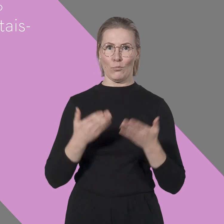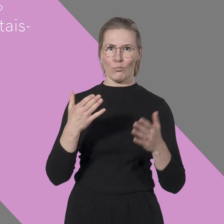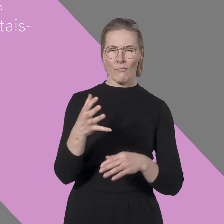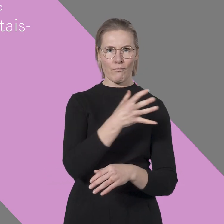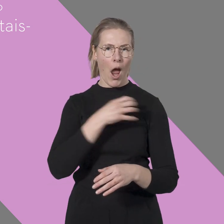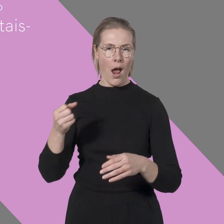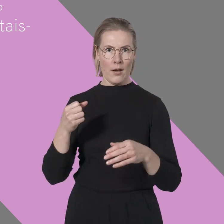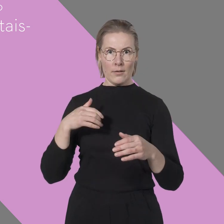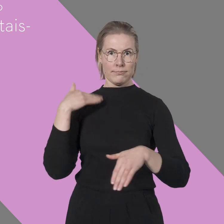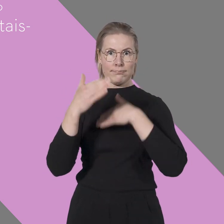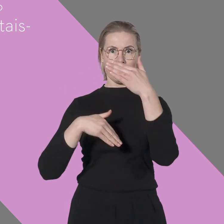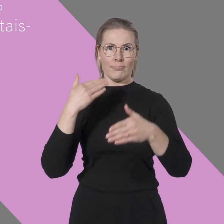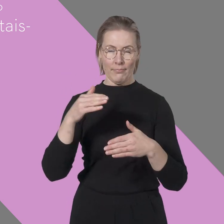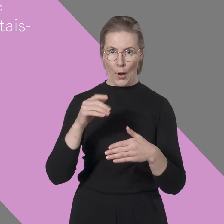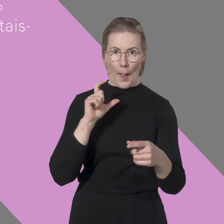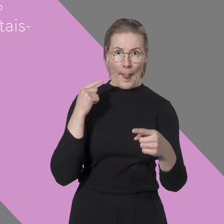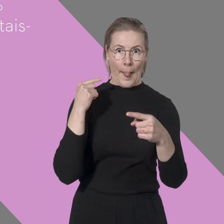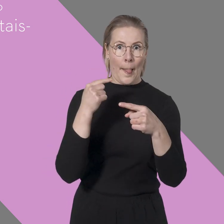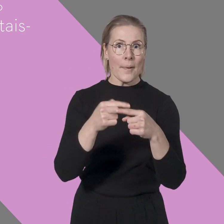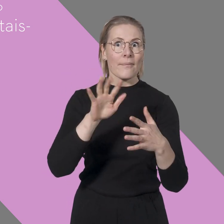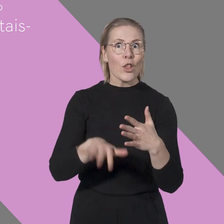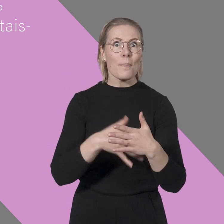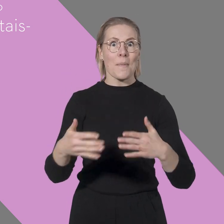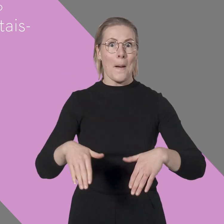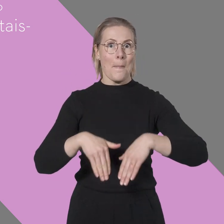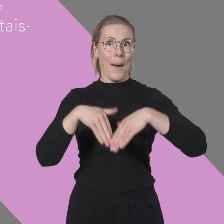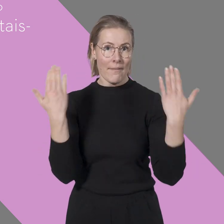Viittomakielen päivä lähestyy jo kovaa vauhtia, -